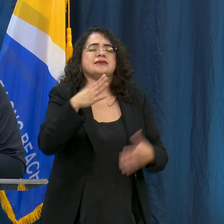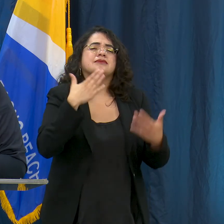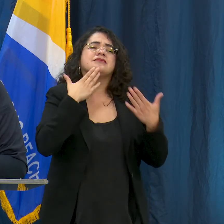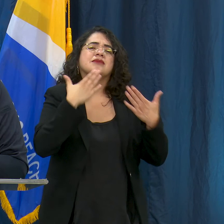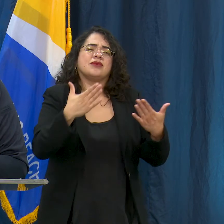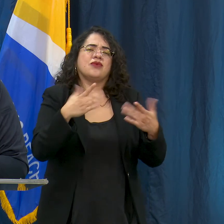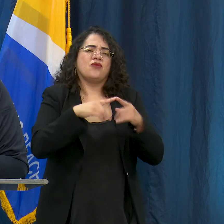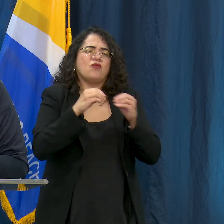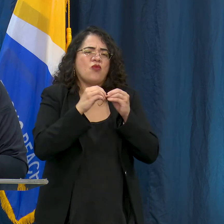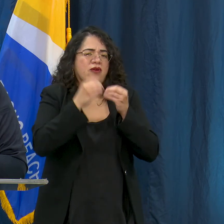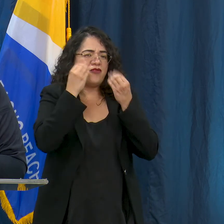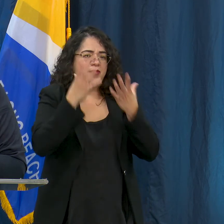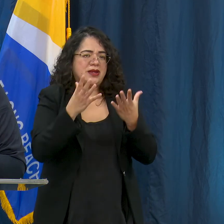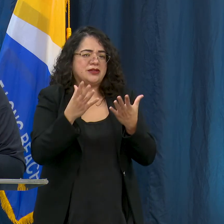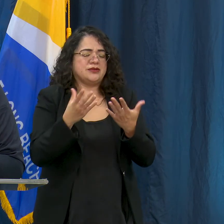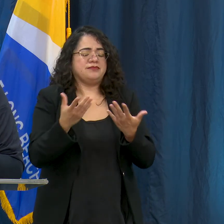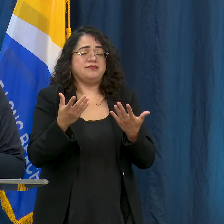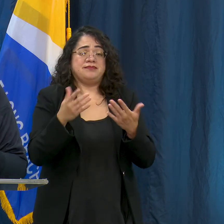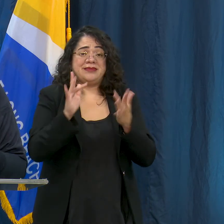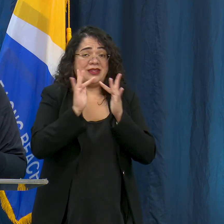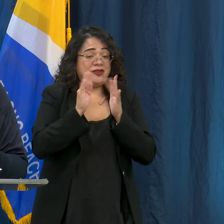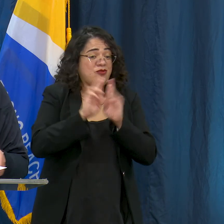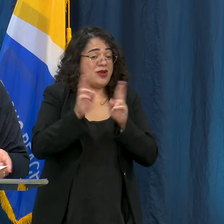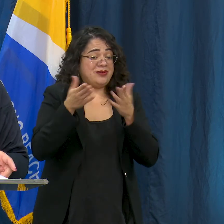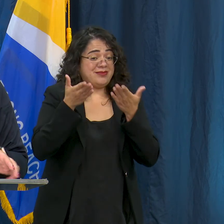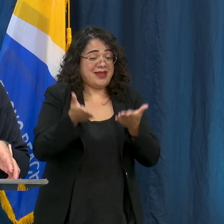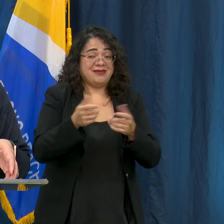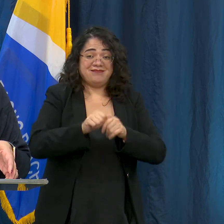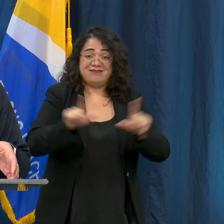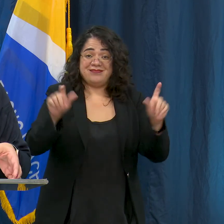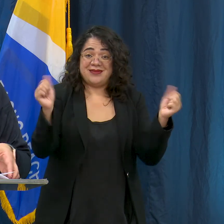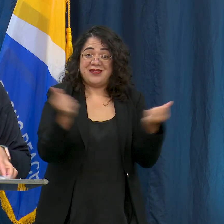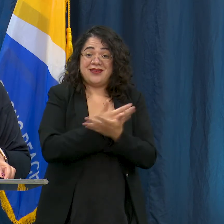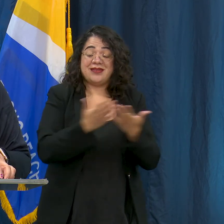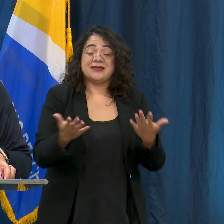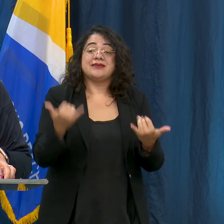accompany Arno's esta tarde es todo por Oy. That's all for today. Thank you so